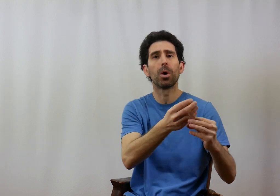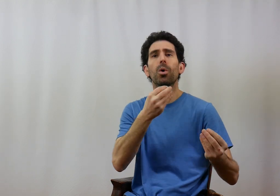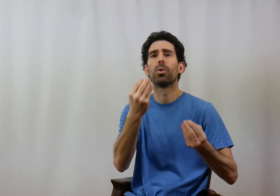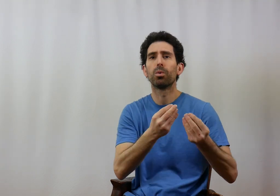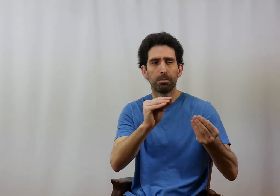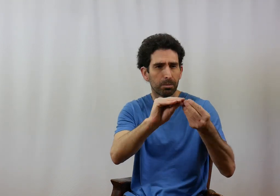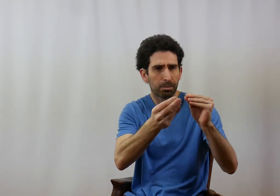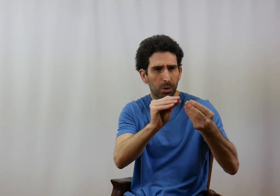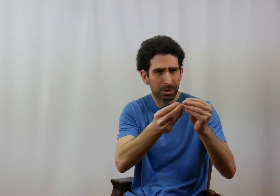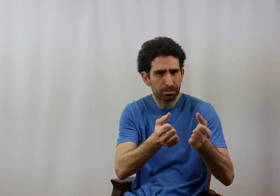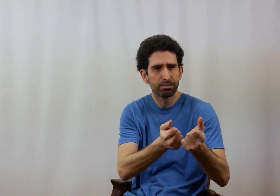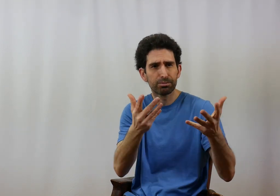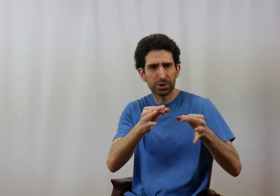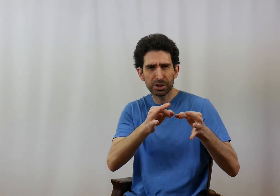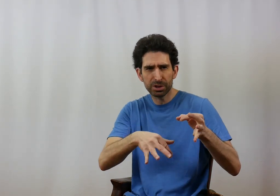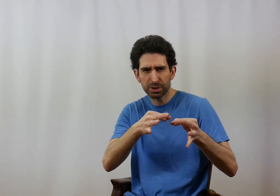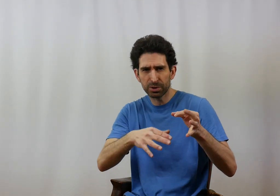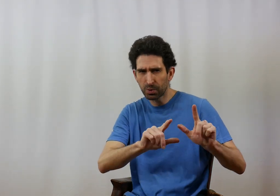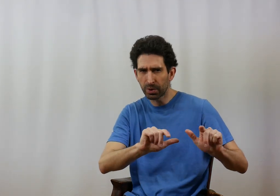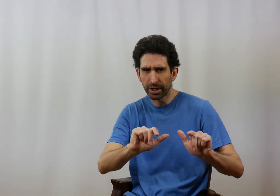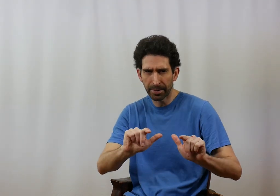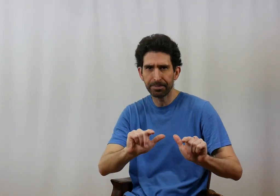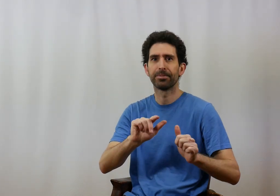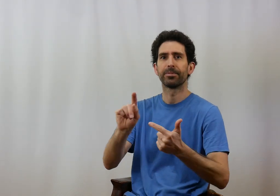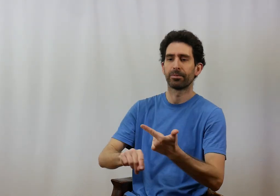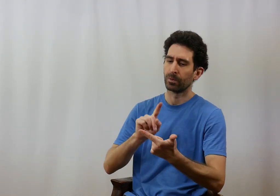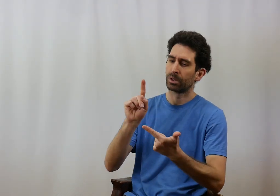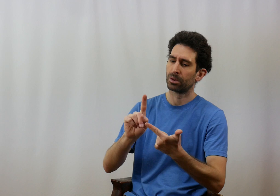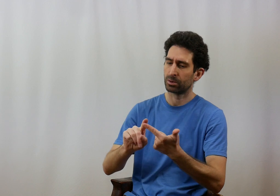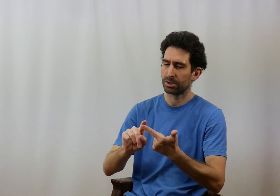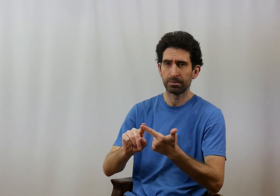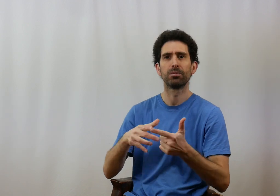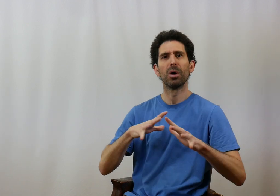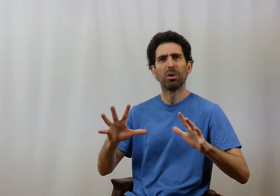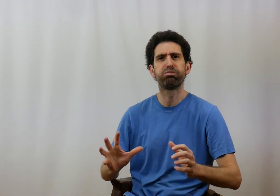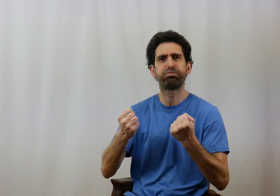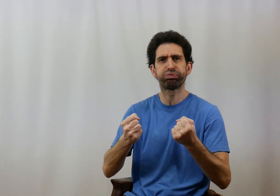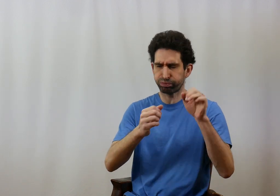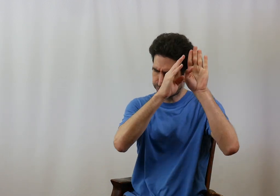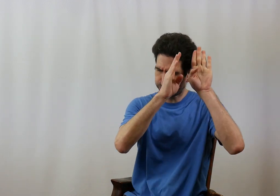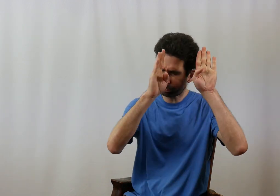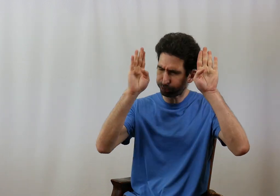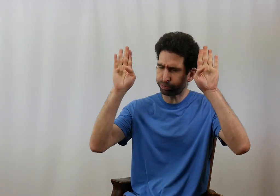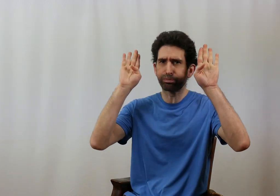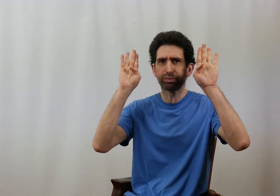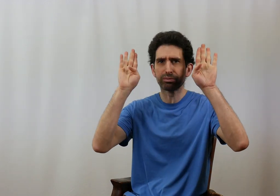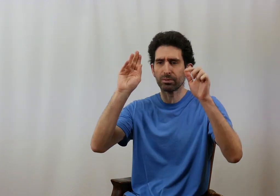ou plusieurs solutions sont possibles pour résoudre un problème. 2) Plusieurs compétences sont maîtrisées.